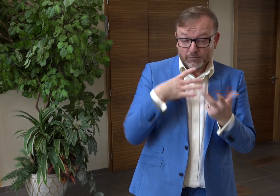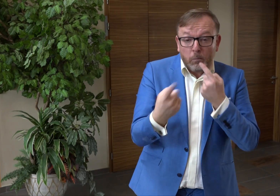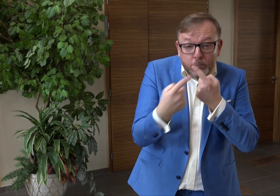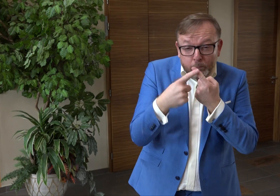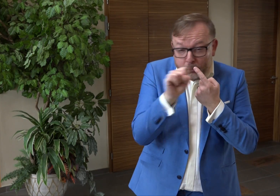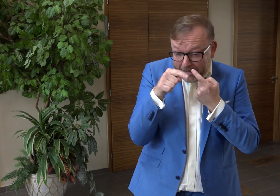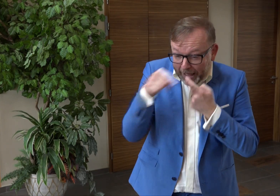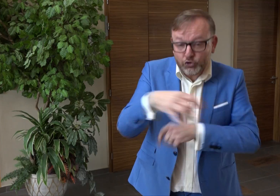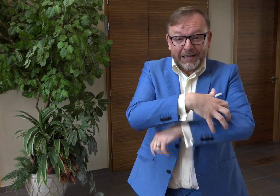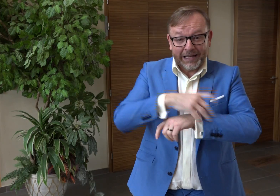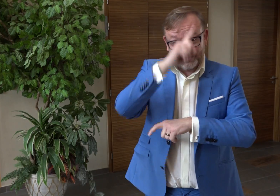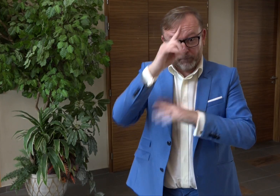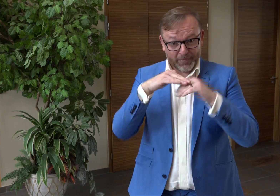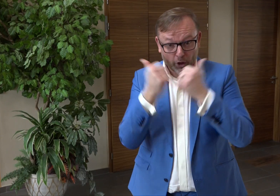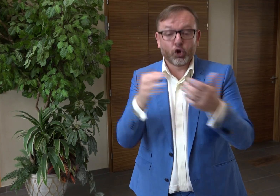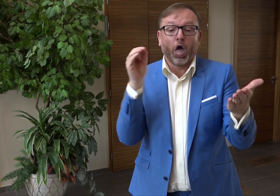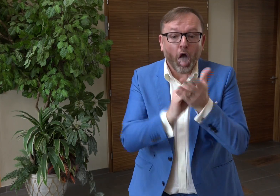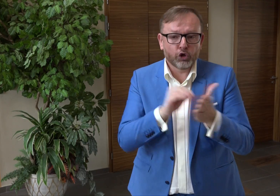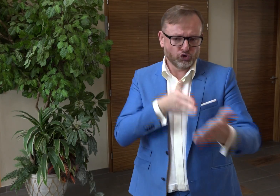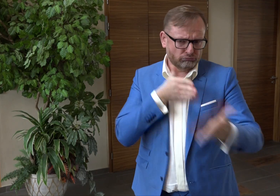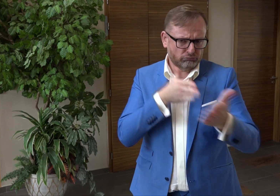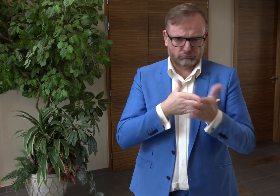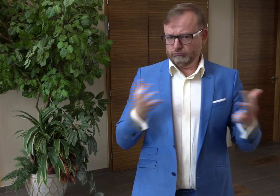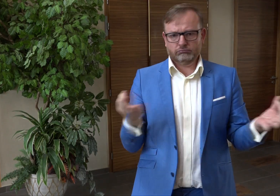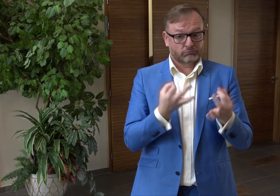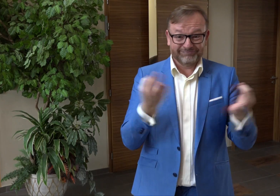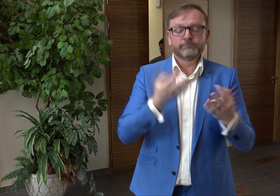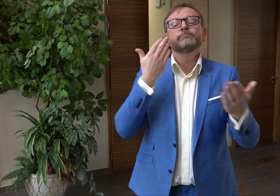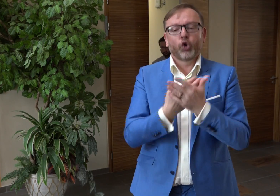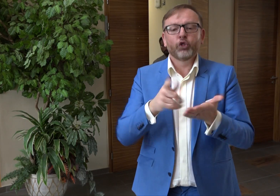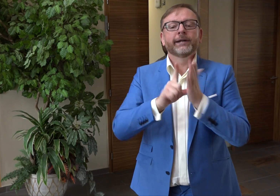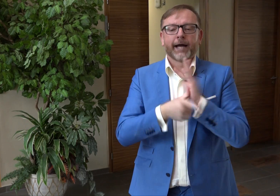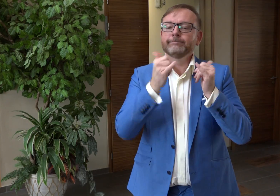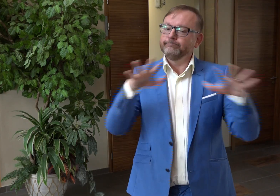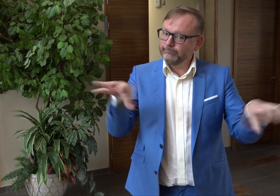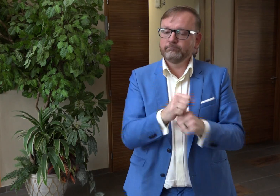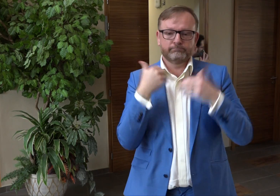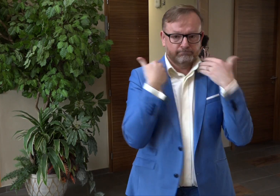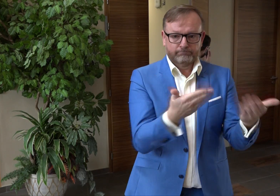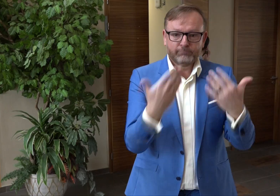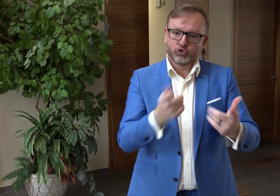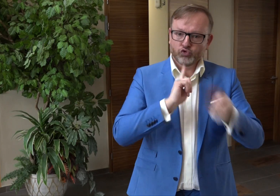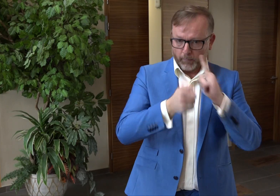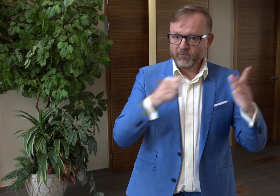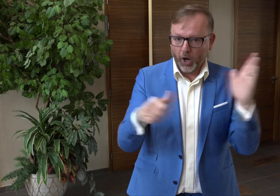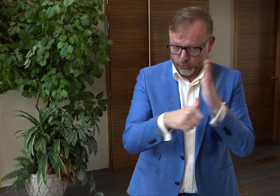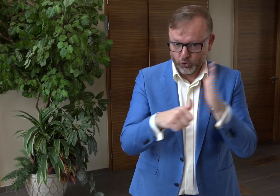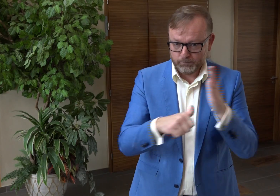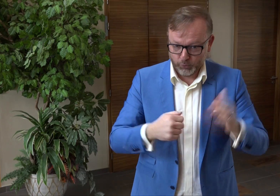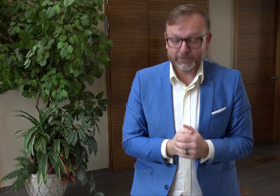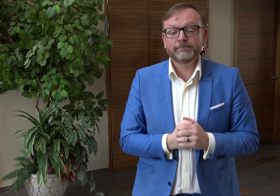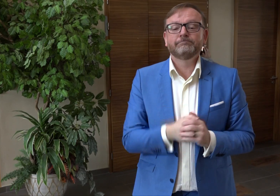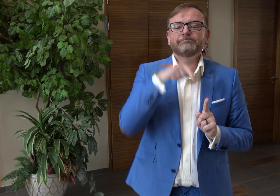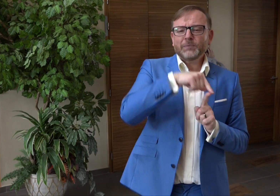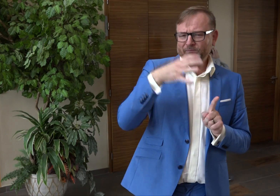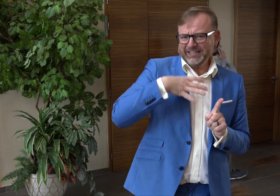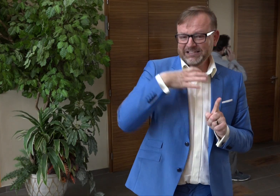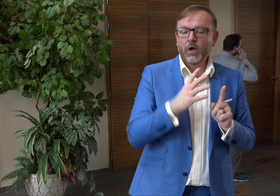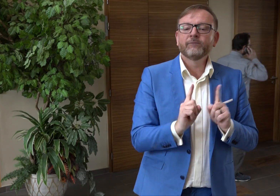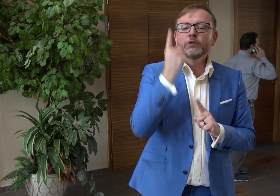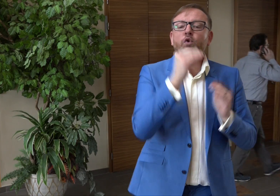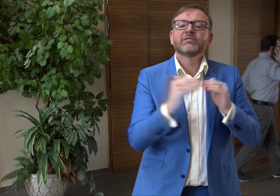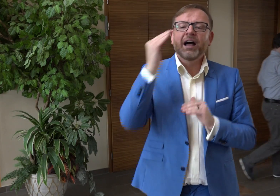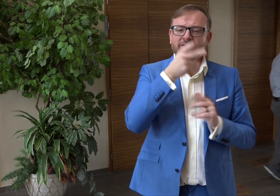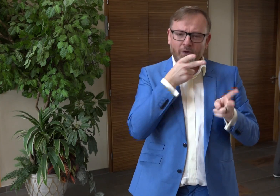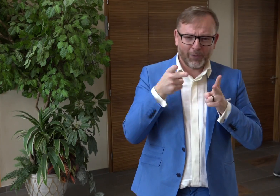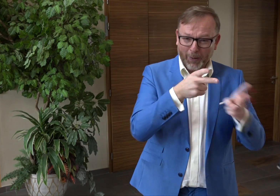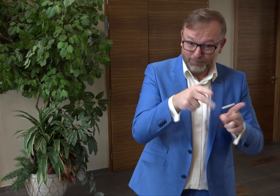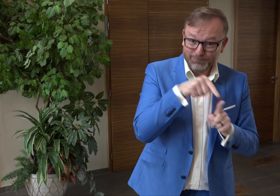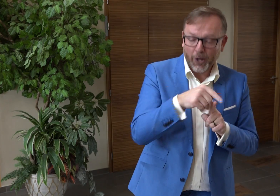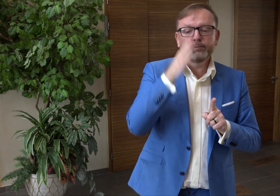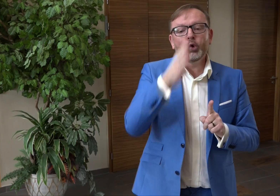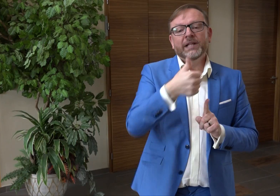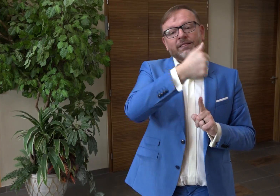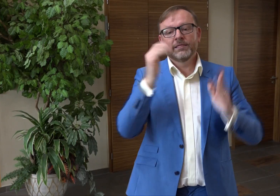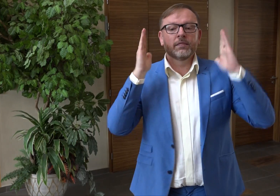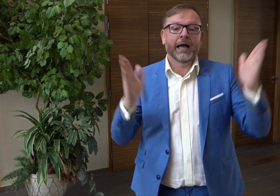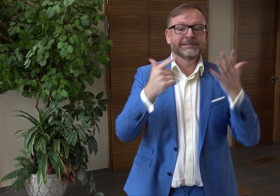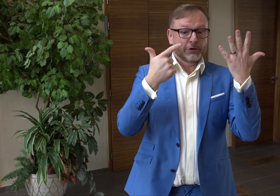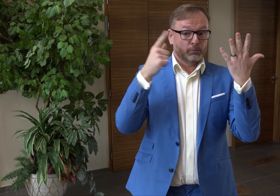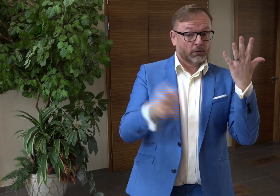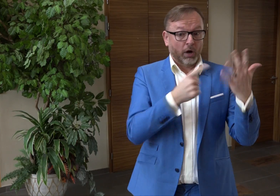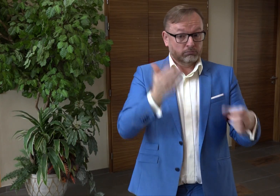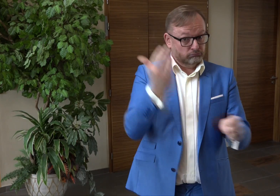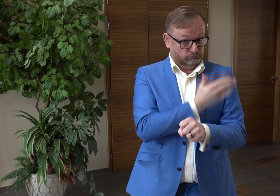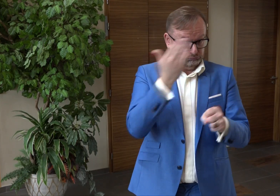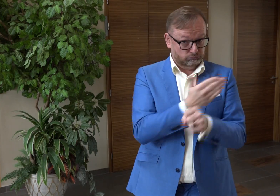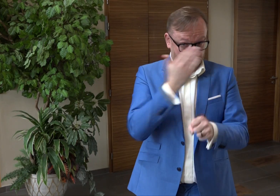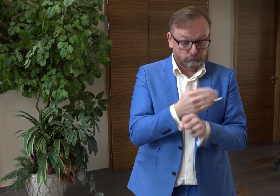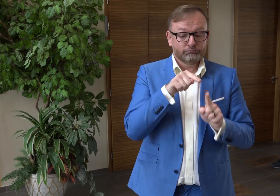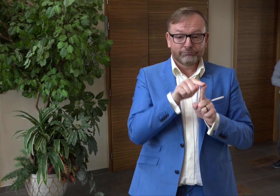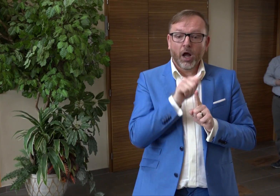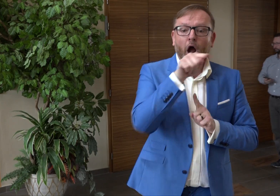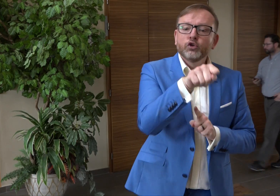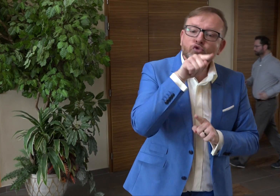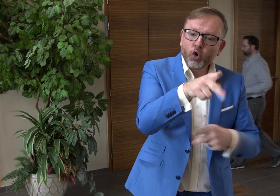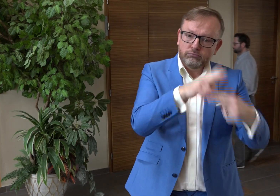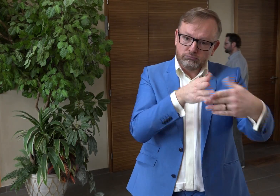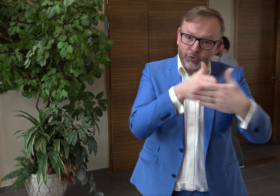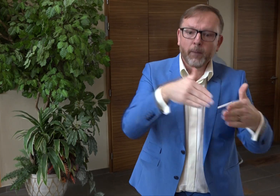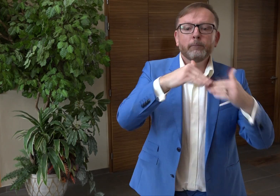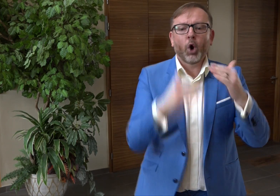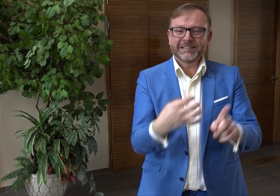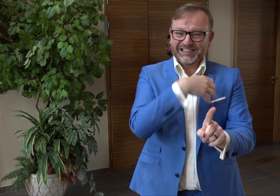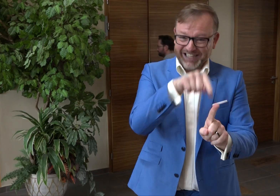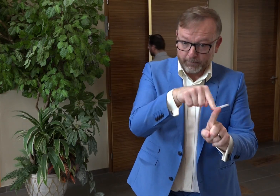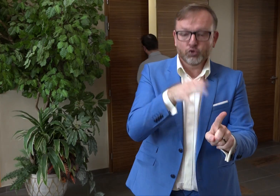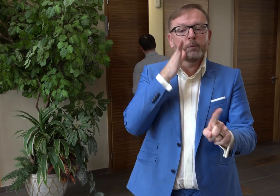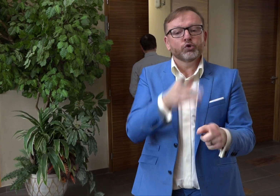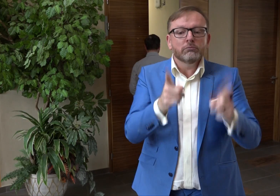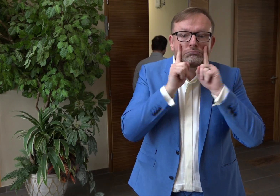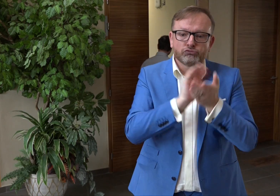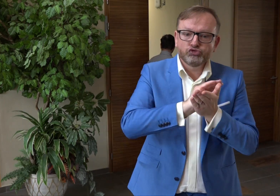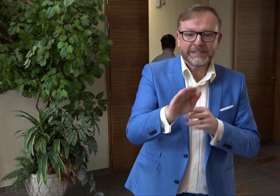Ve Vysoké nad Labem se počítá s dotací na sedm párů spojů MHD v úseku Vysoká n. L. – Podzámčí, které budou zajišťovat spojení do základních a středních škol, k lékaři či do zaměstnání.